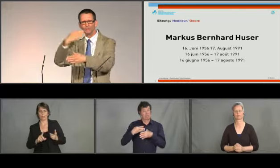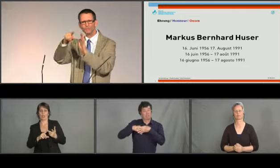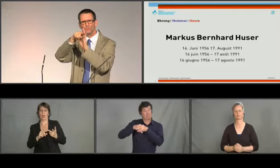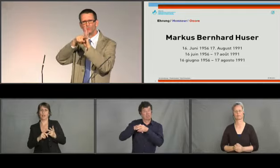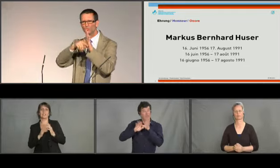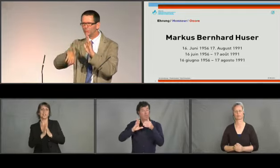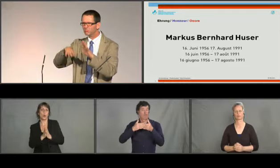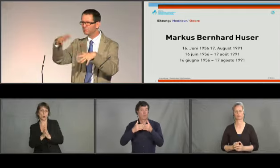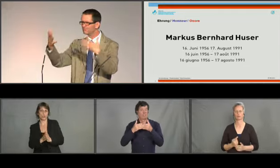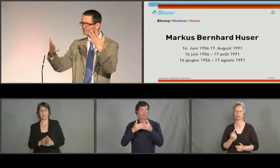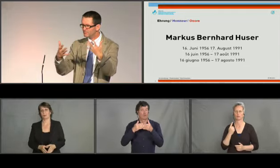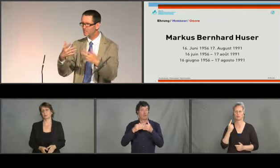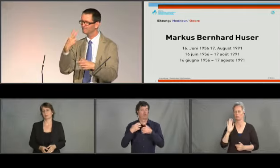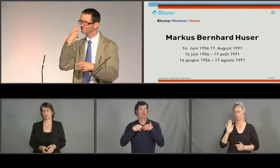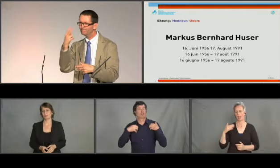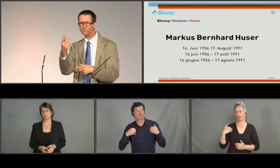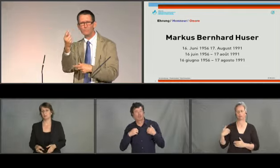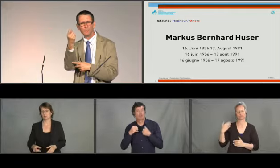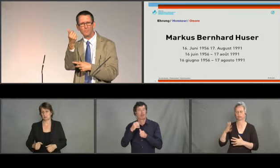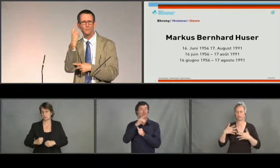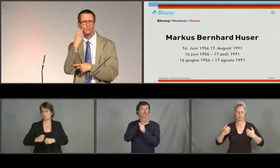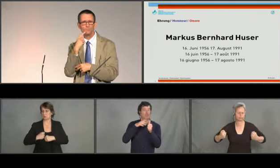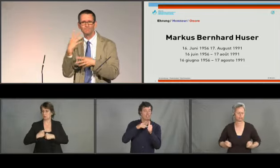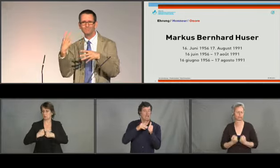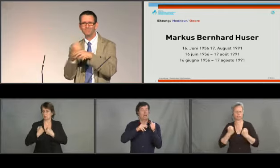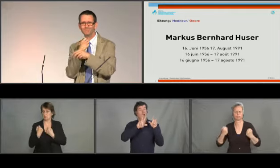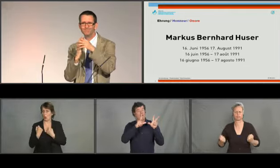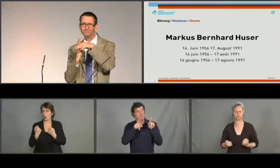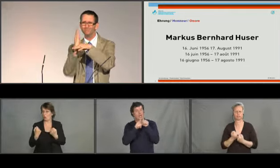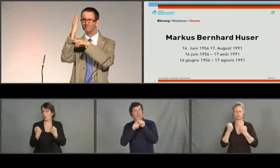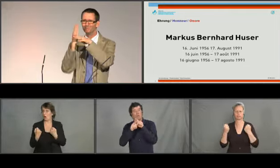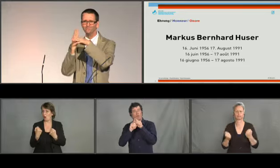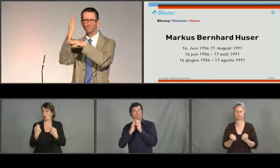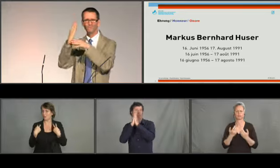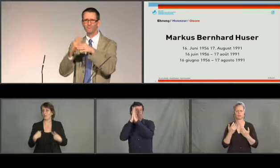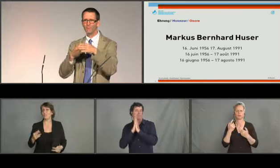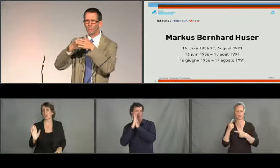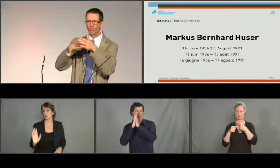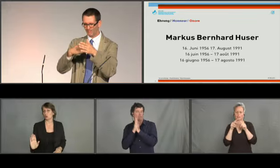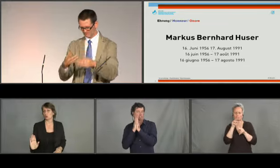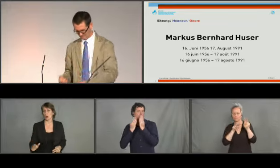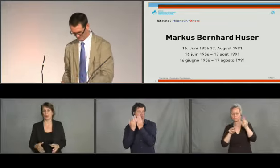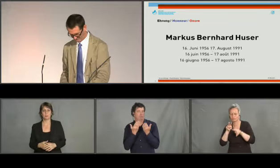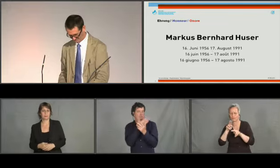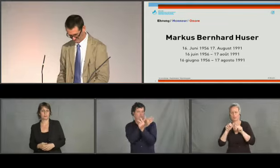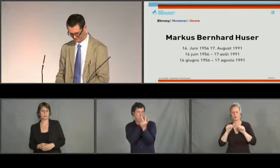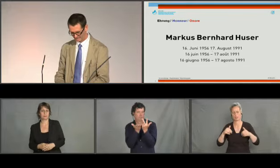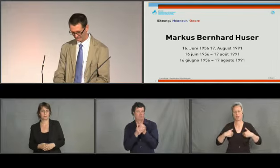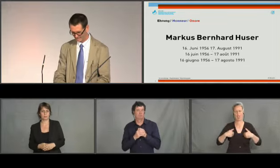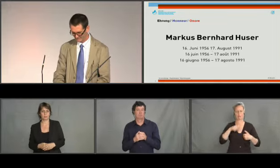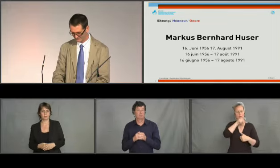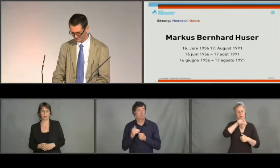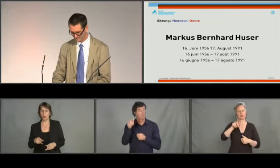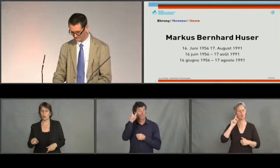So kennen wir ihn in seinem Leben. Er hat immer wieder die Situation von gehörlosen Menschen angeschaut und hat festgestellt,